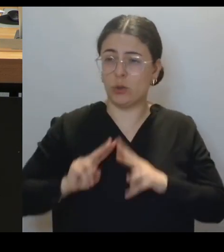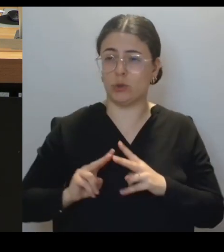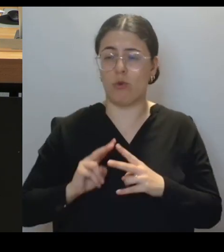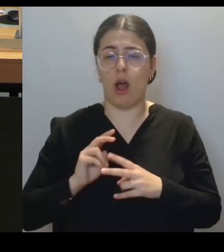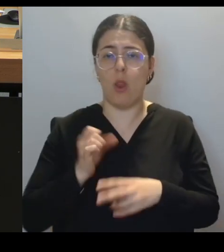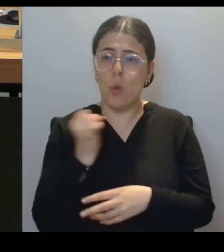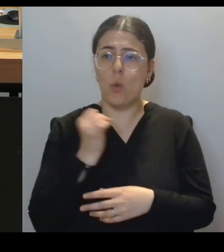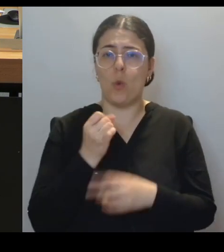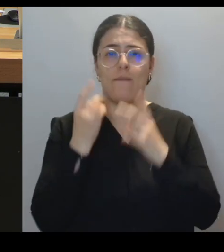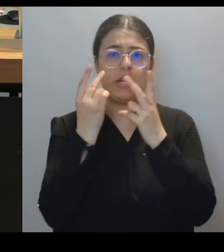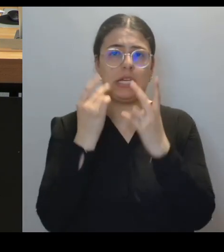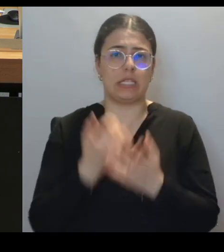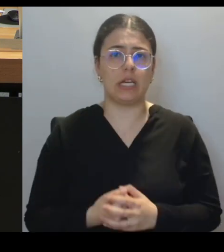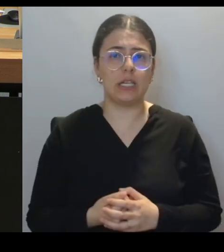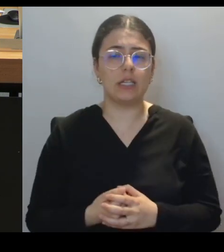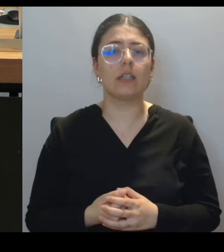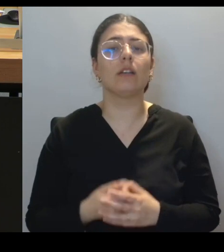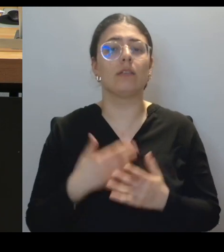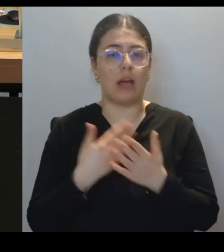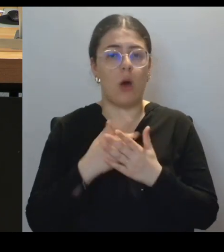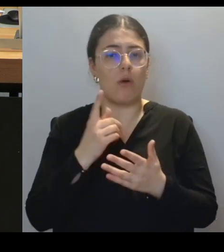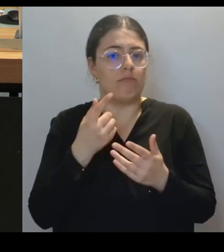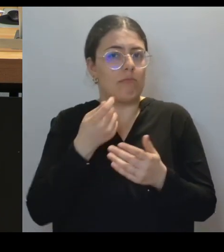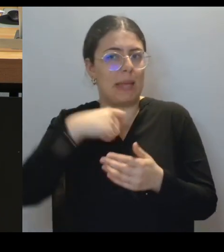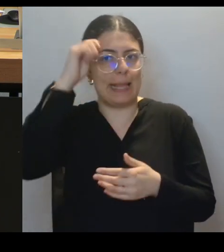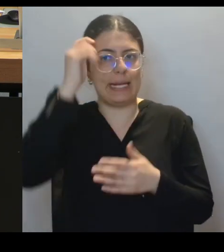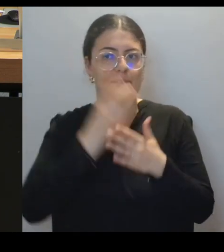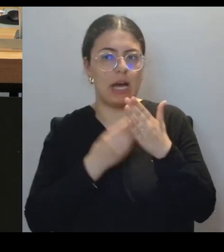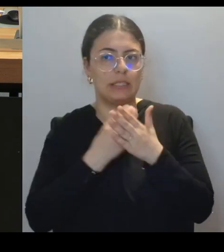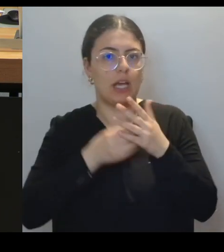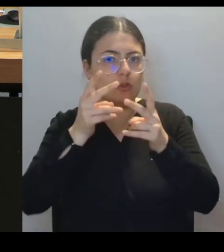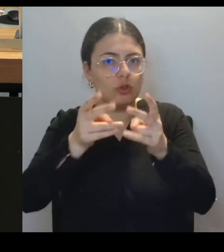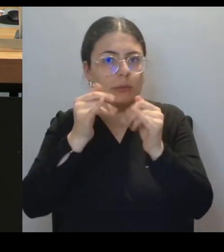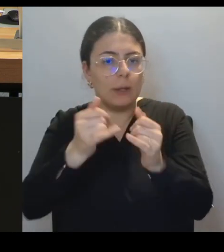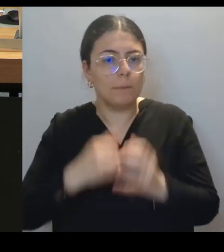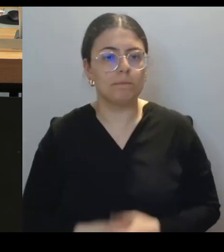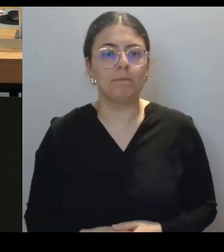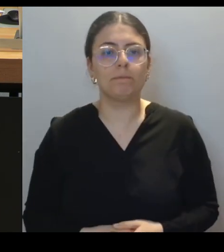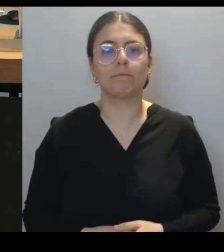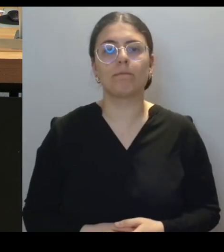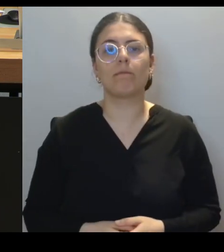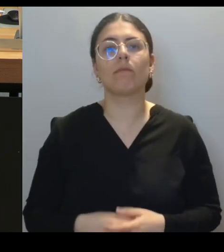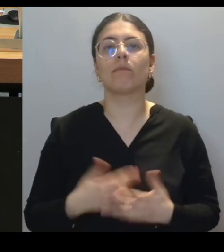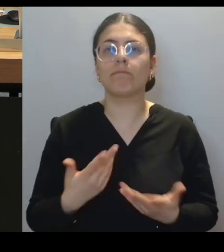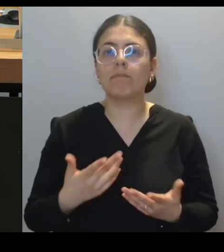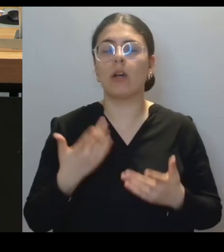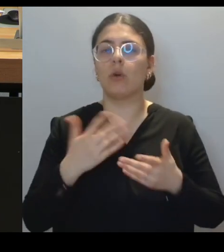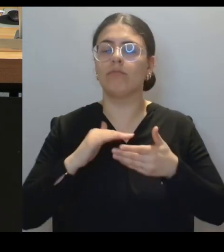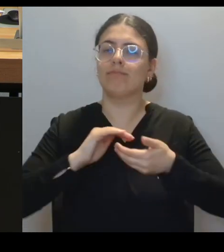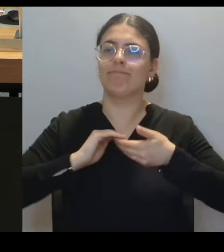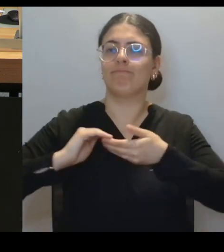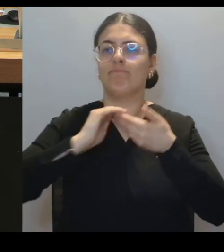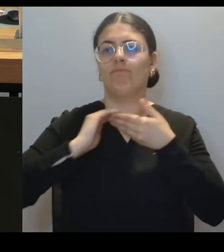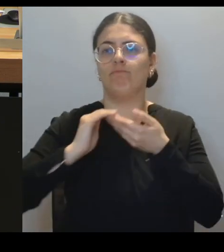Das ist ein Ort, an dem so was wie Solidarität auch noch mal ganz anders durchbuchstabiert wird, auch über Generationen hinweg, wo